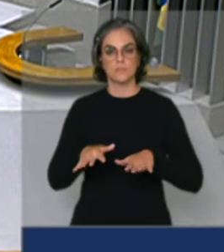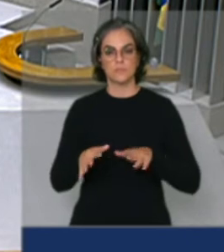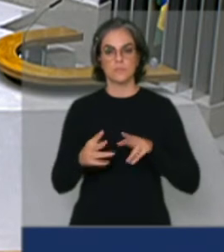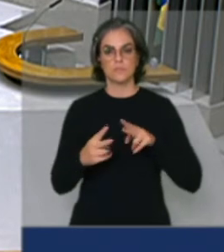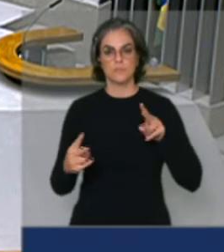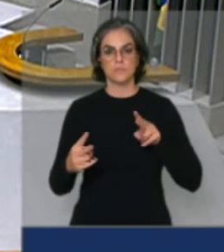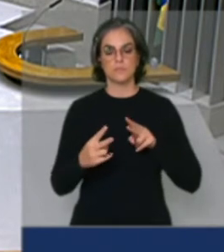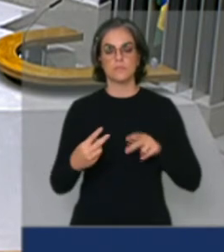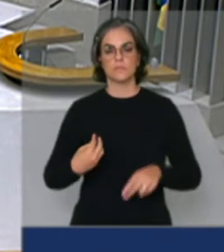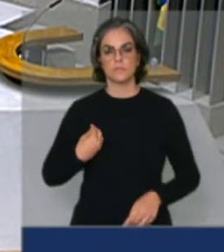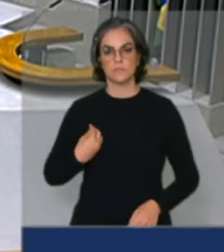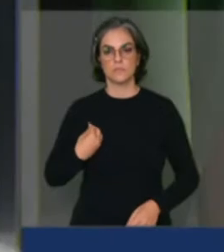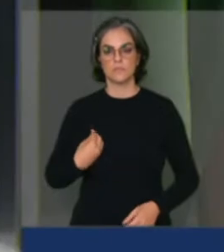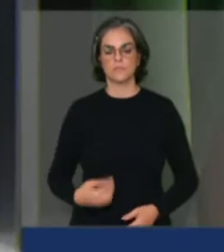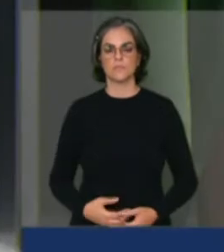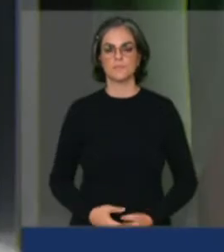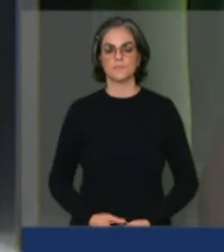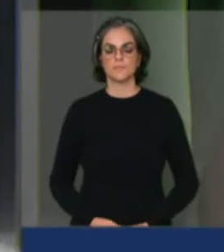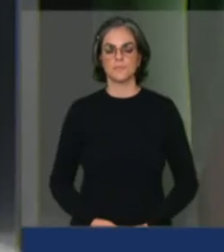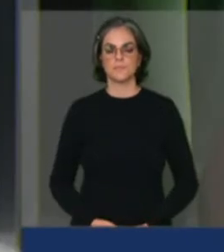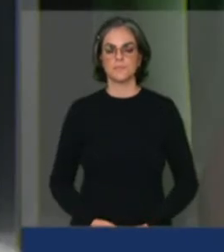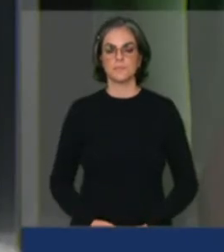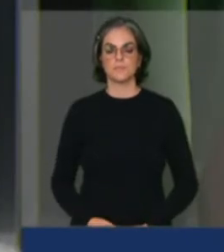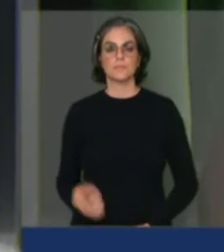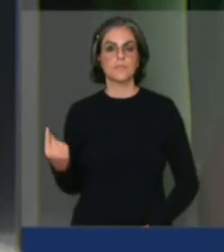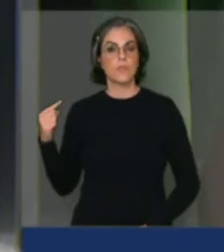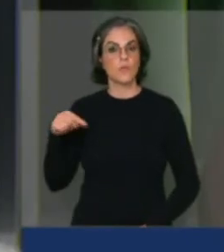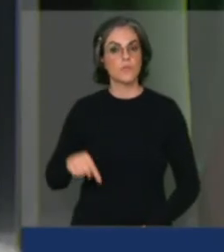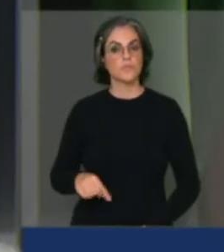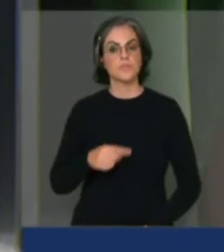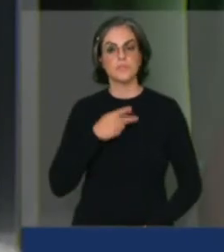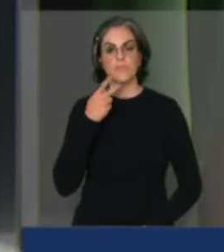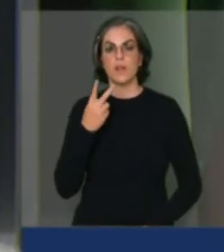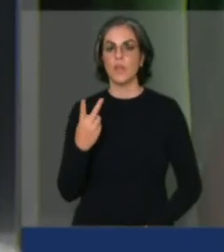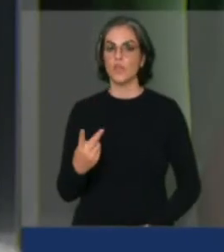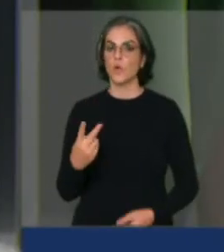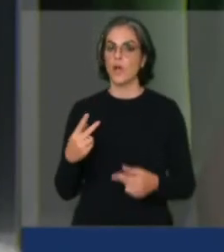[DEPUTADO]: QUERO AQUI, FALAR HOJE SOBRE DOIS ASSUNTOS, EU APRESENTEI NESTA